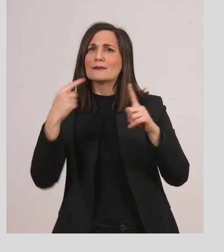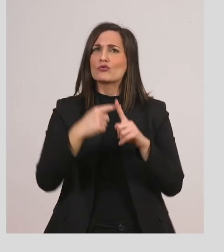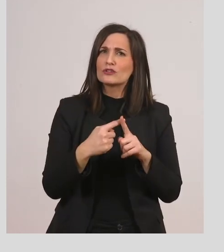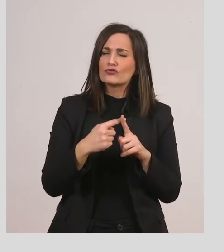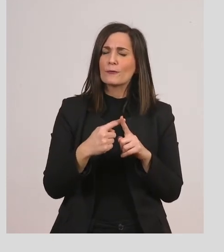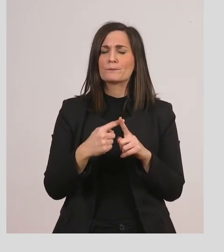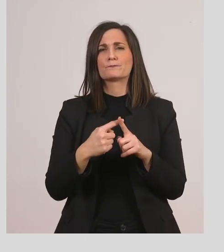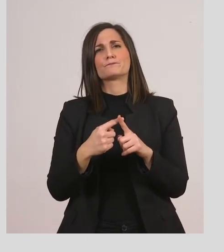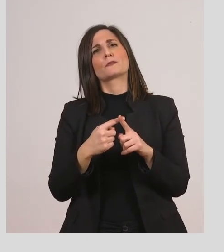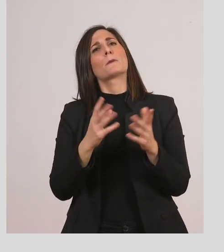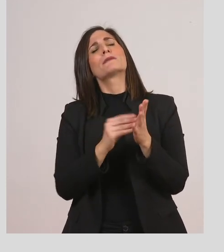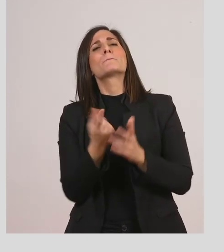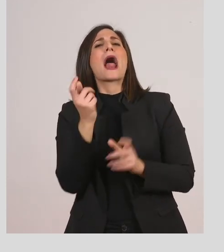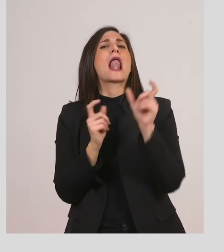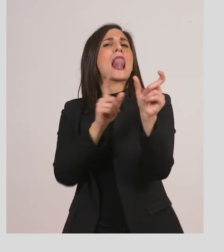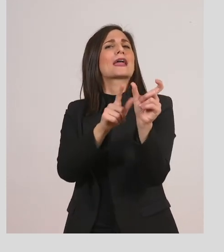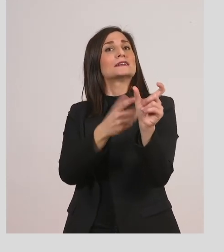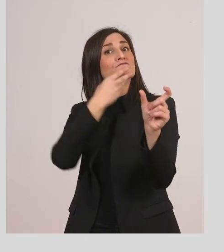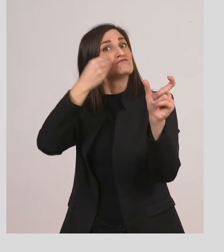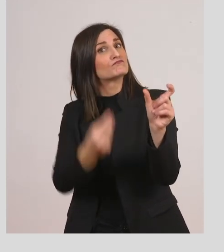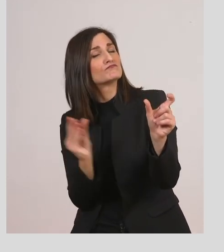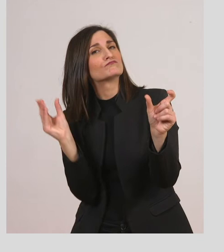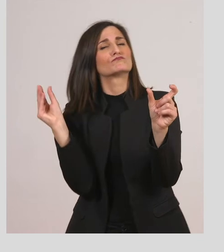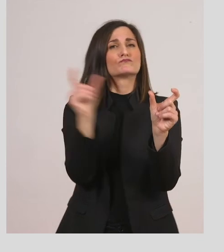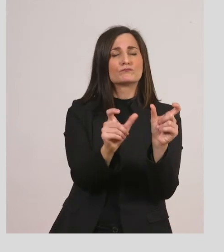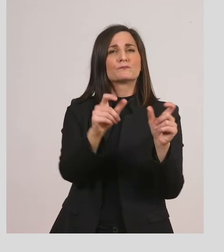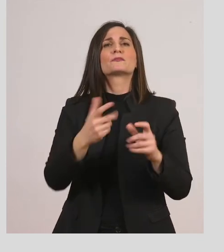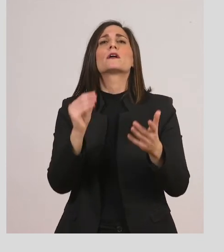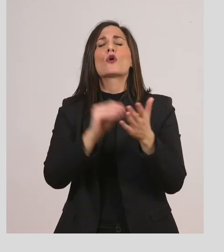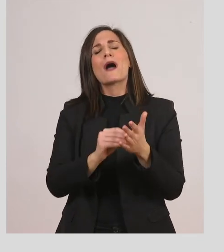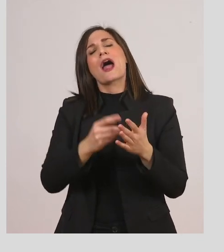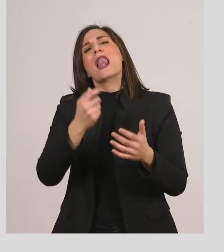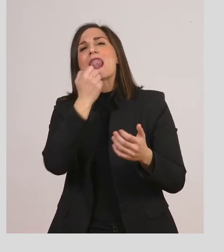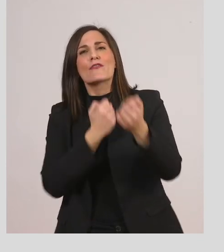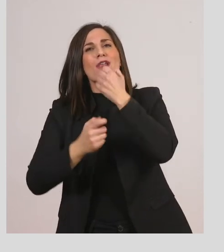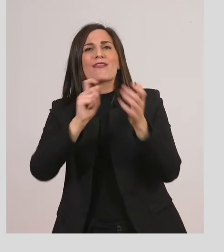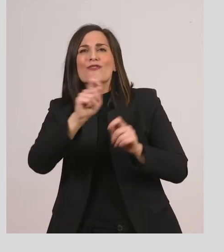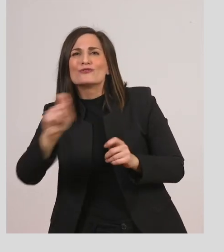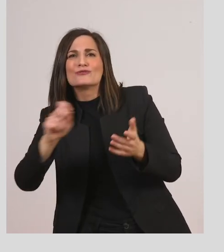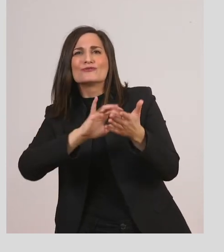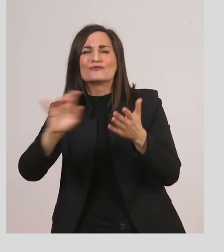Αν θέλαμε να προσθέσουμε μία ωραία λέξη. Αν διαβάσαμε ξανά για ορθογραφικά λάθη. Αν ελέγξαμε στον υπολογιστή μας και στο λεξικό για την ορθογραφία.